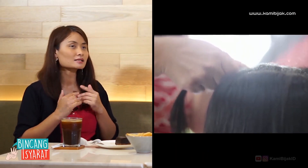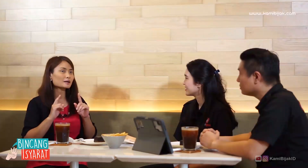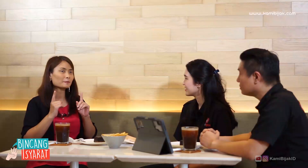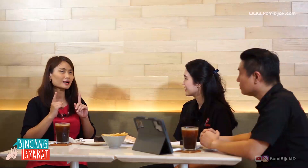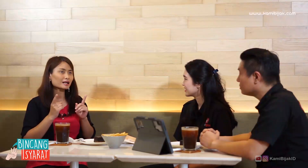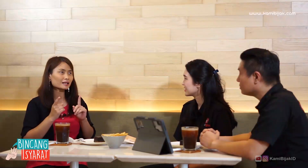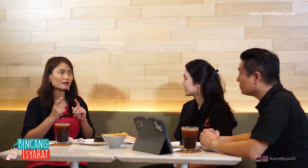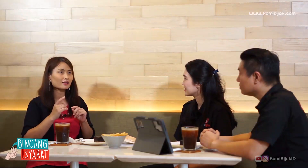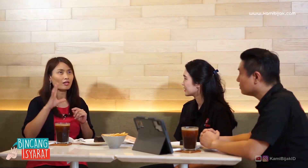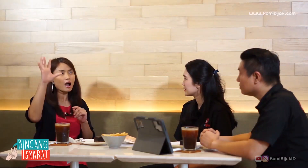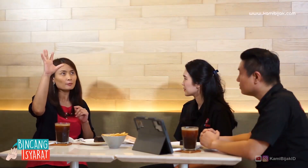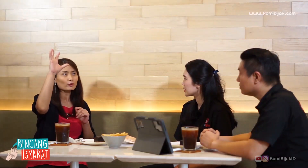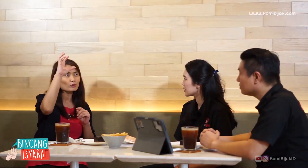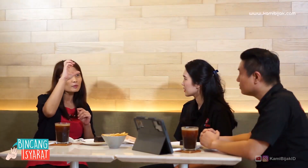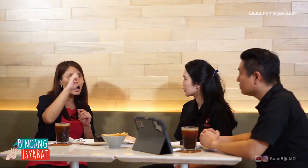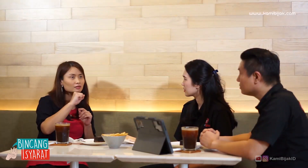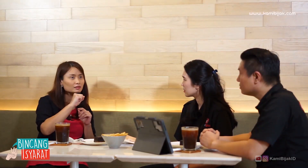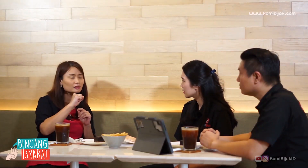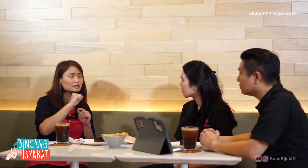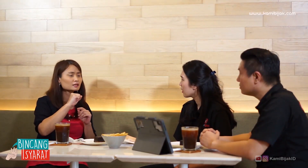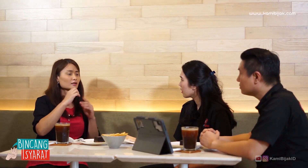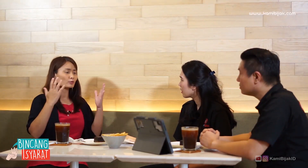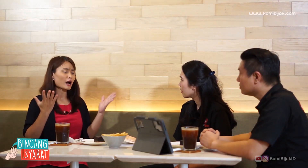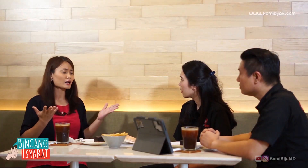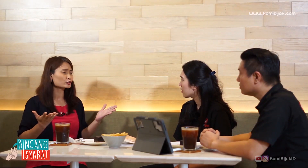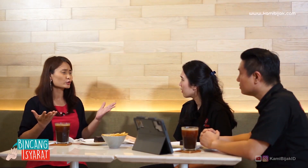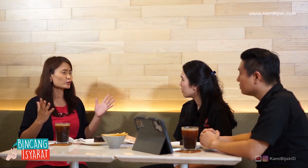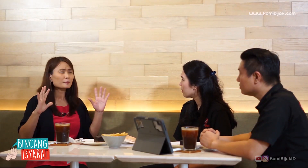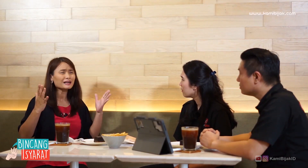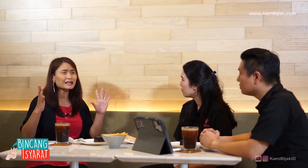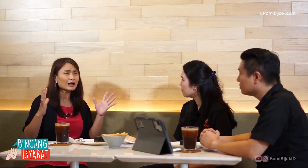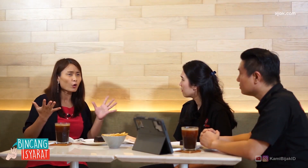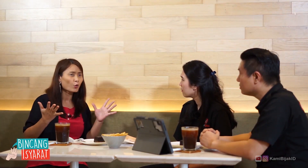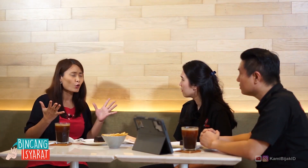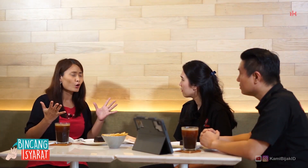seperti lampu mati “Waduh bingung,”